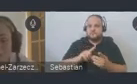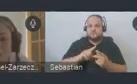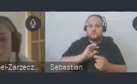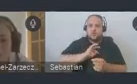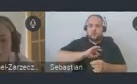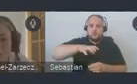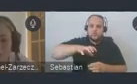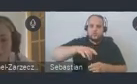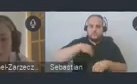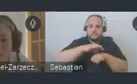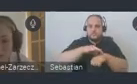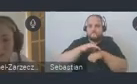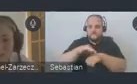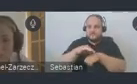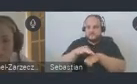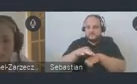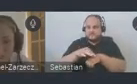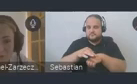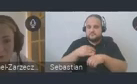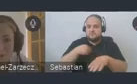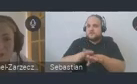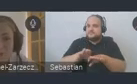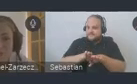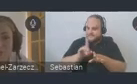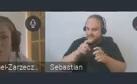z którymi prowadziłam kursy podstawowych kompetencji cyfrowych,